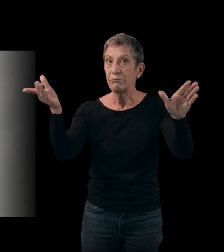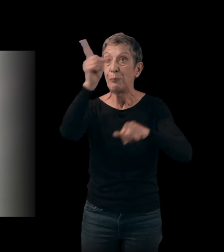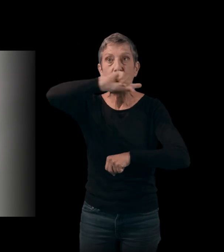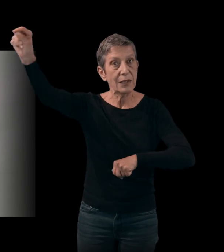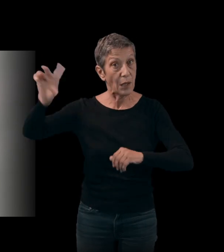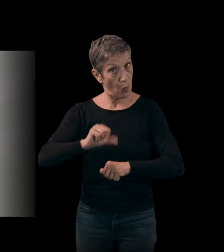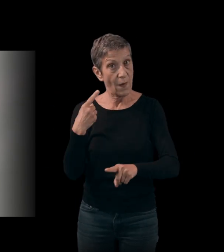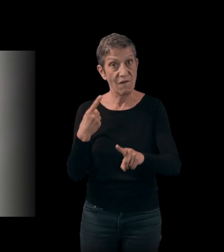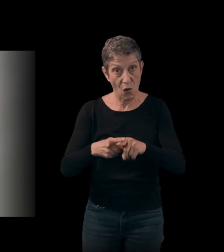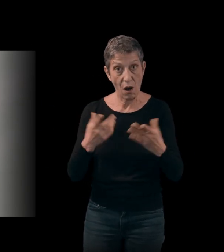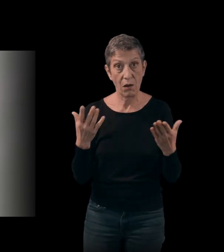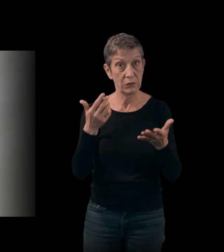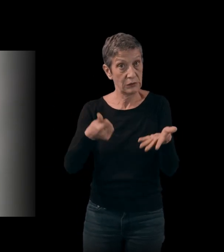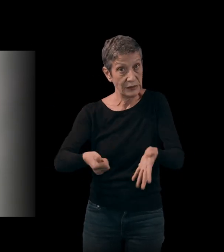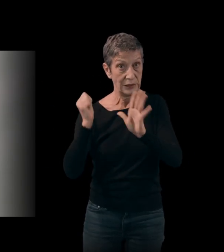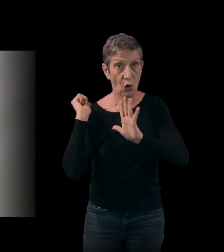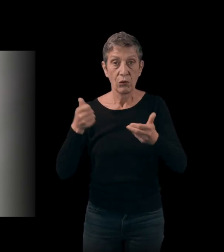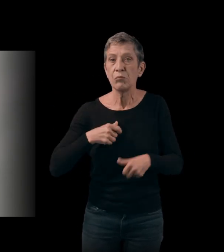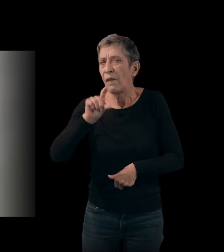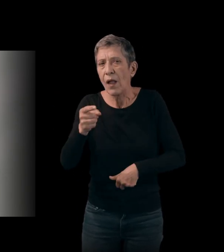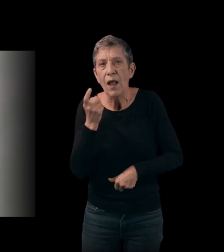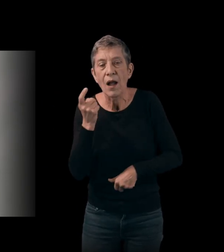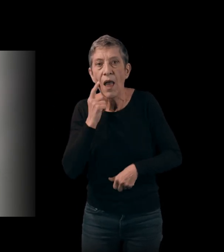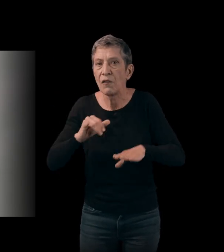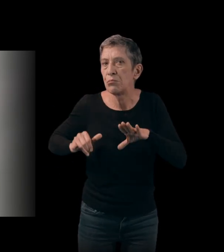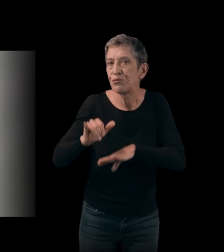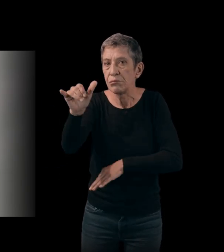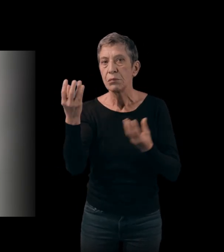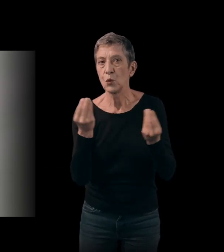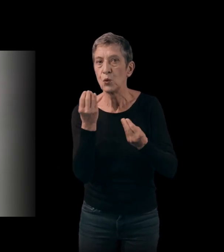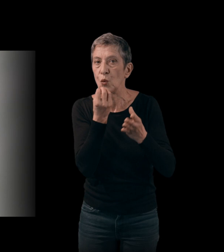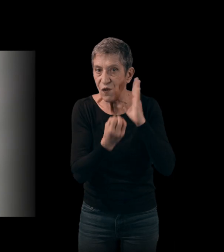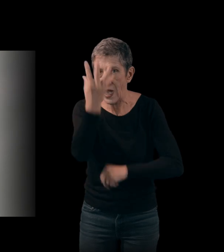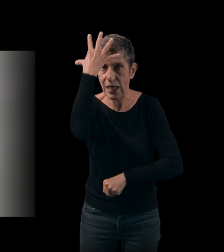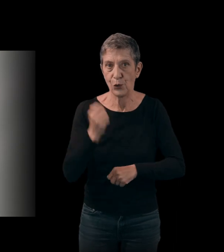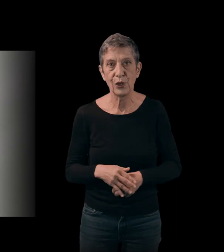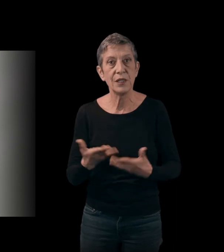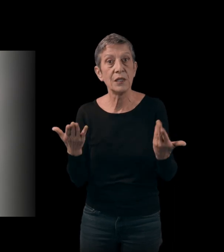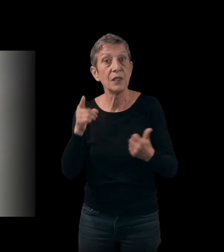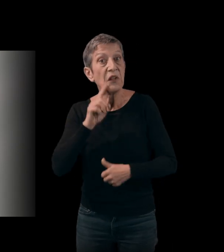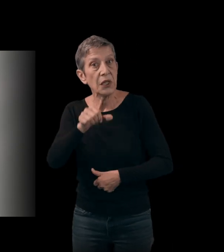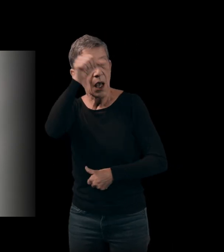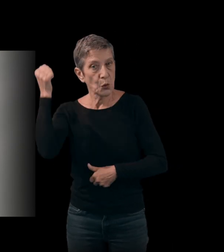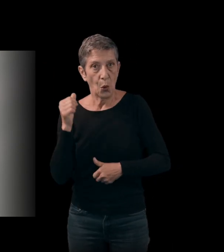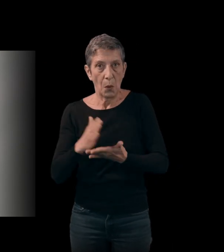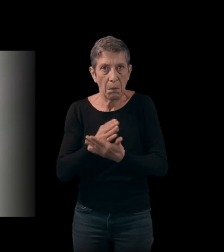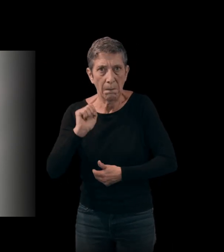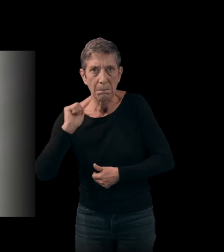La première fois, c’était il y a six ans. Une vingtaine d’élèves s’envole pour la Nouvelle-Calédonie – des filles et des garçons en filière générale, sommés d’avoir le bac,